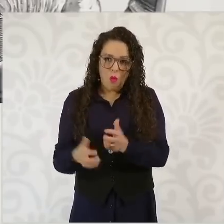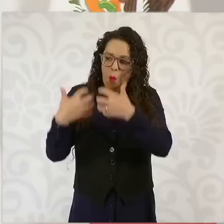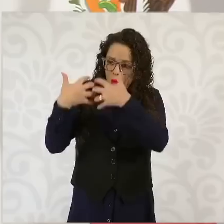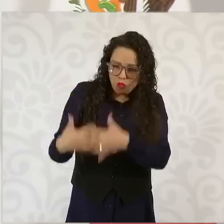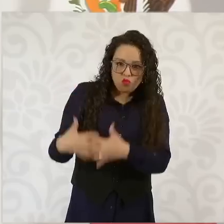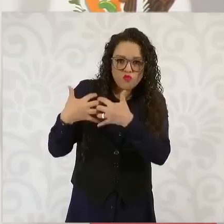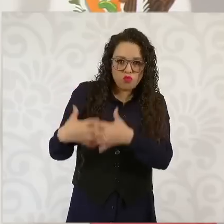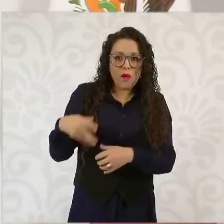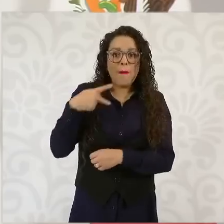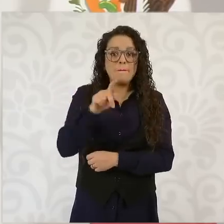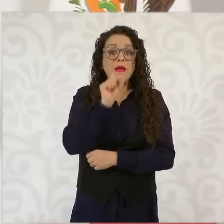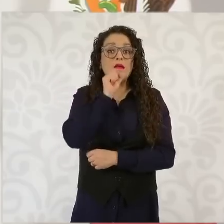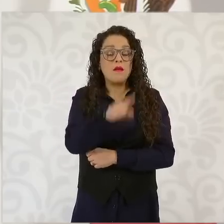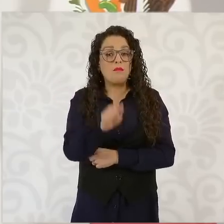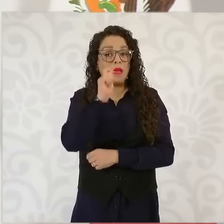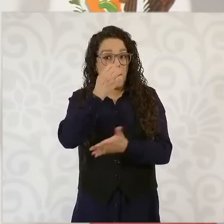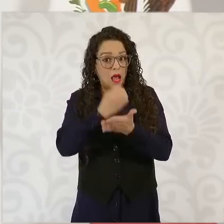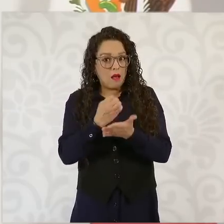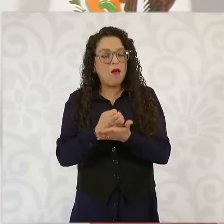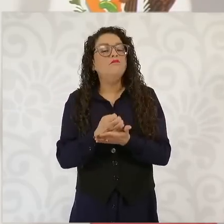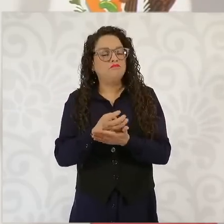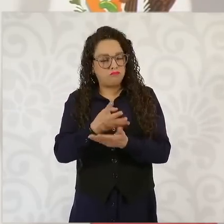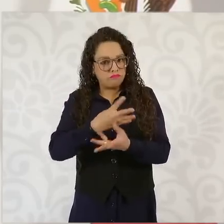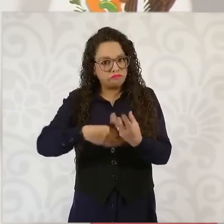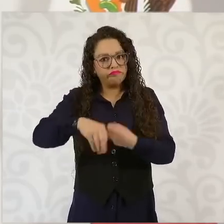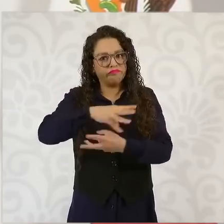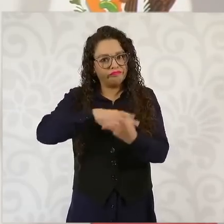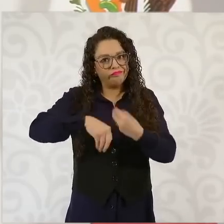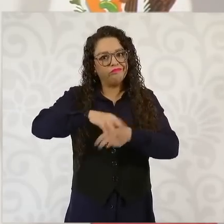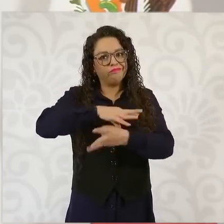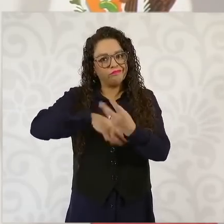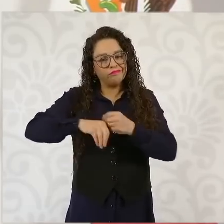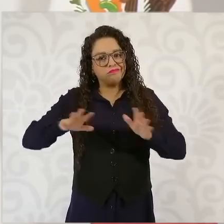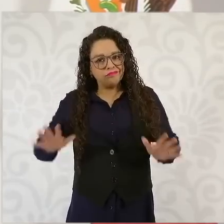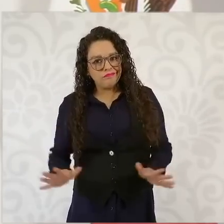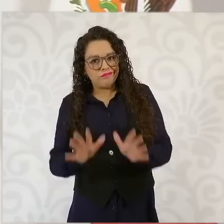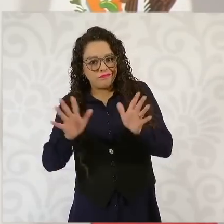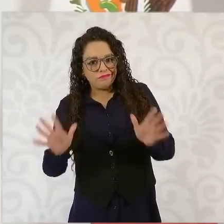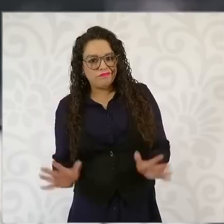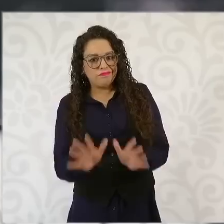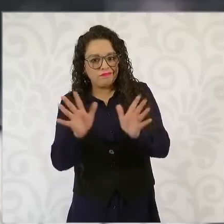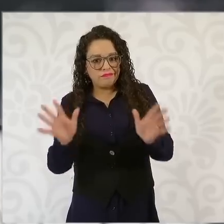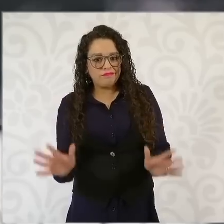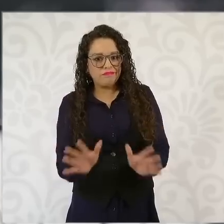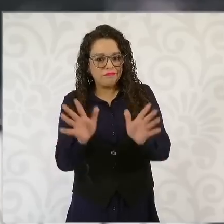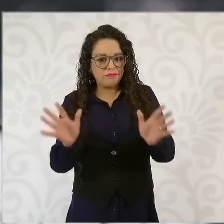a duda la economía generando oportunidades y consolidando la proveeduría nacional que es